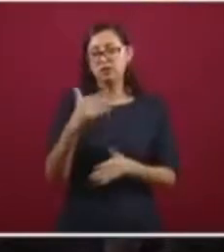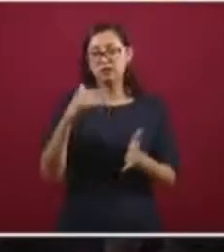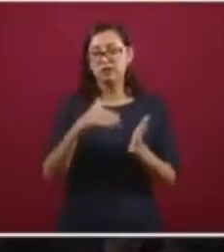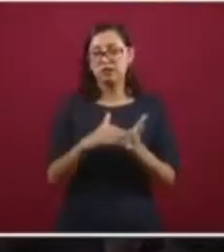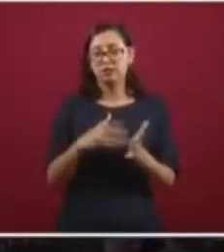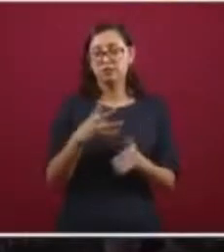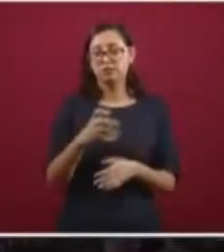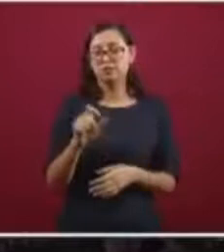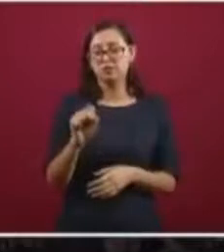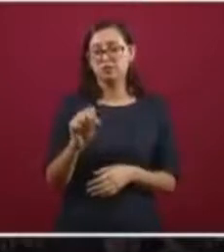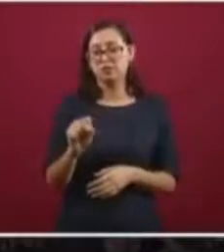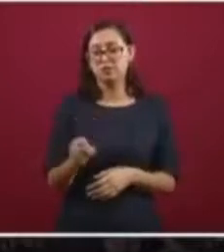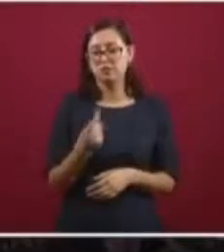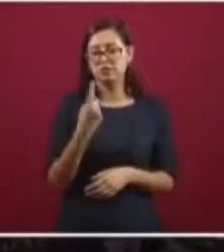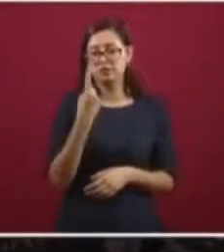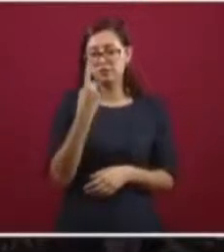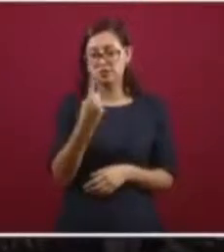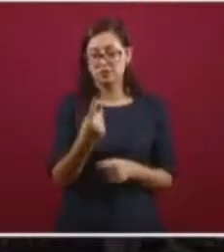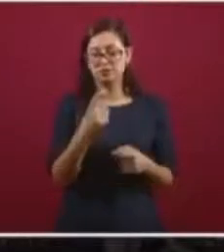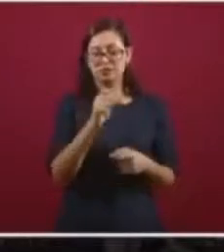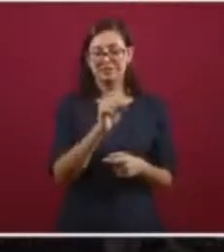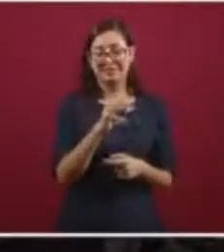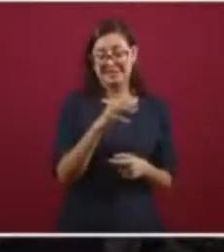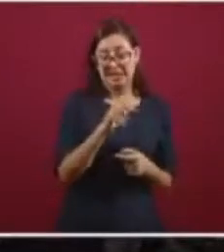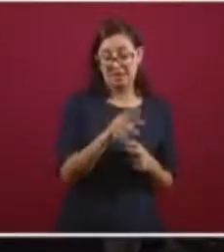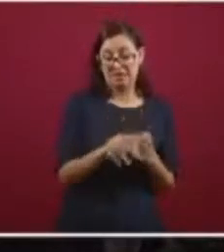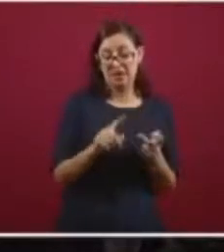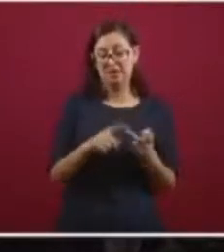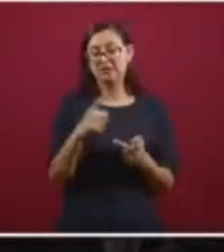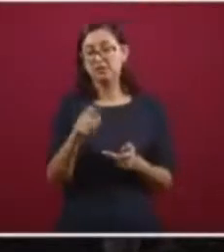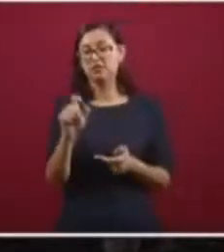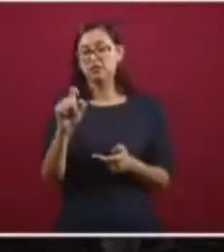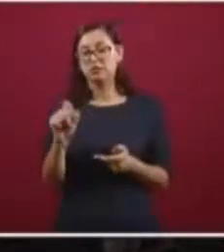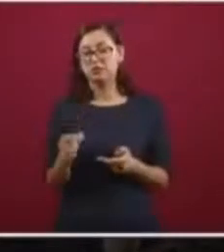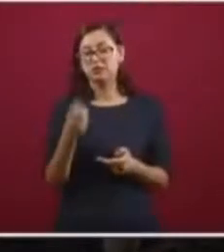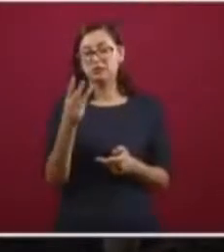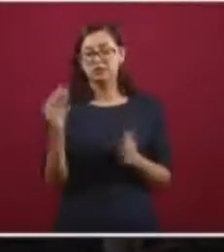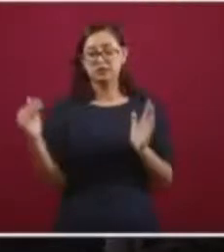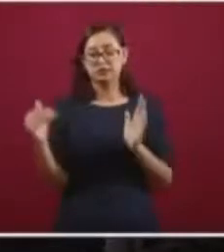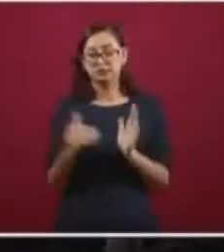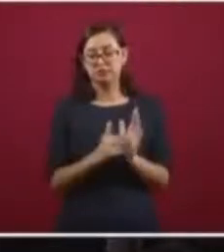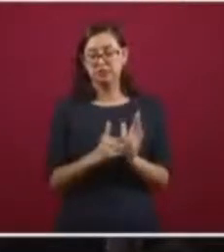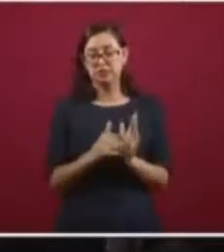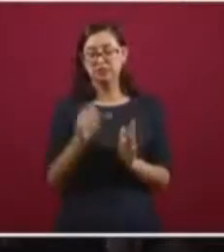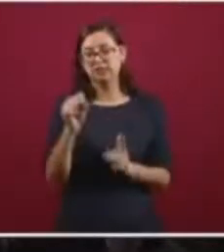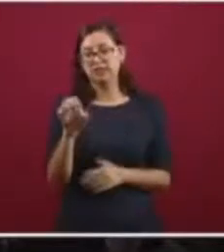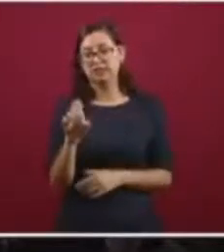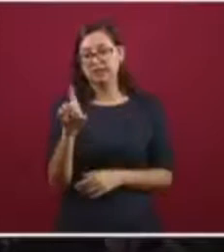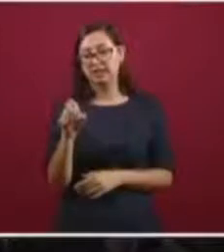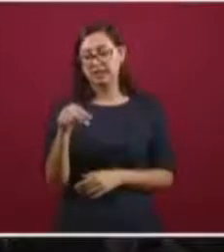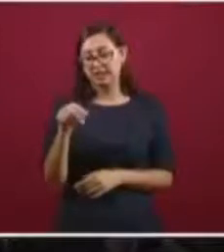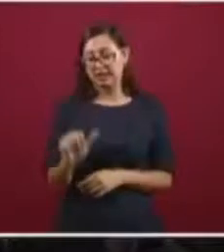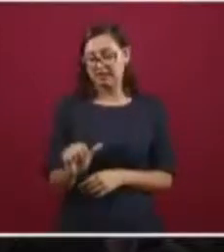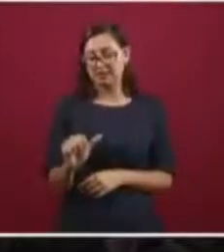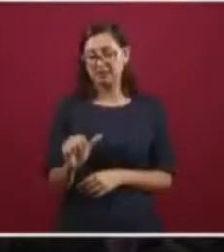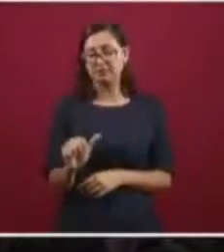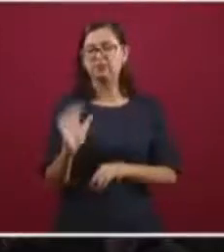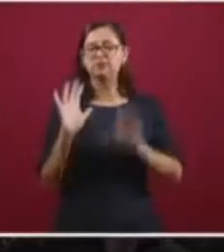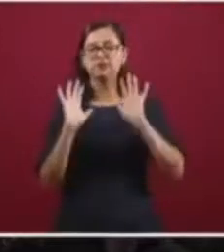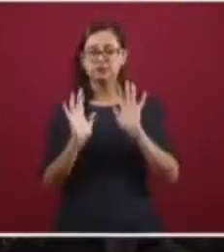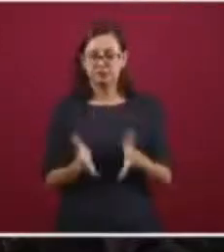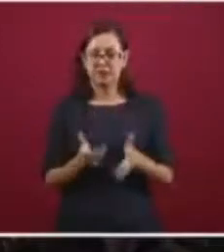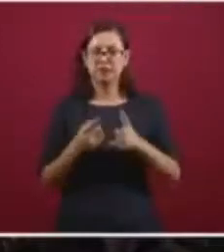integrantes de Semar y 123, más de 123 mil de Sedena que están desplegados en cada una